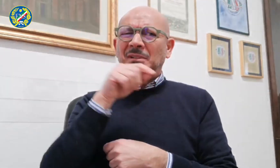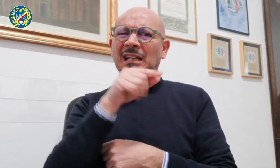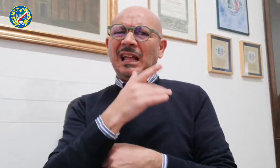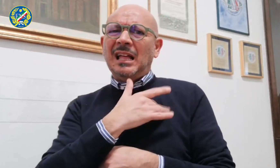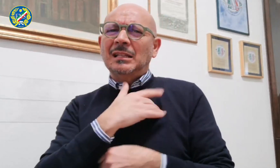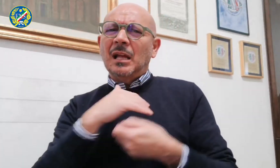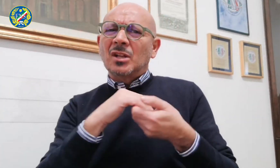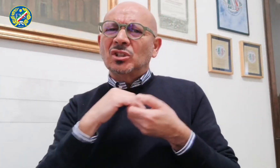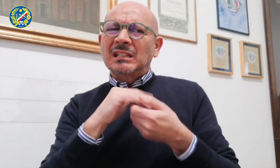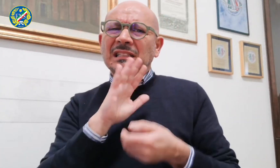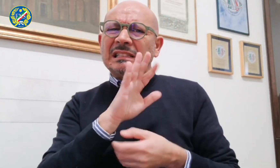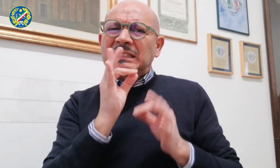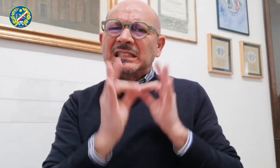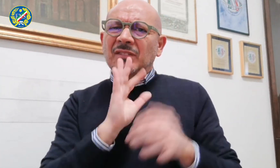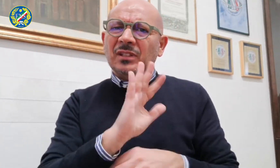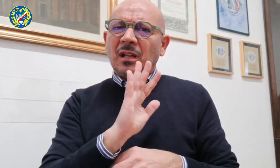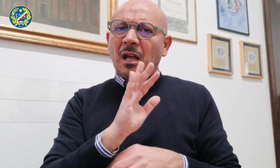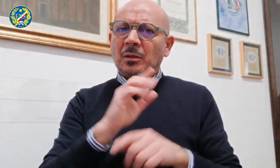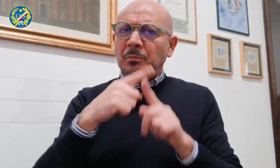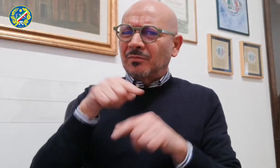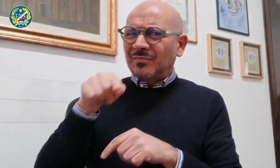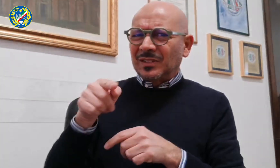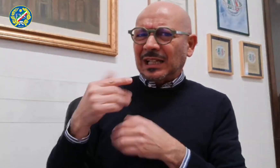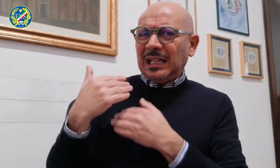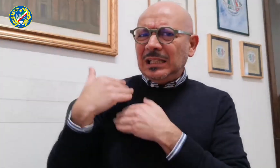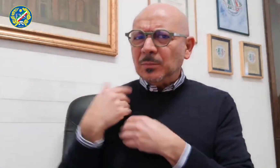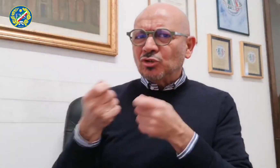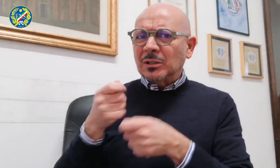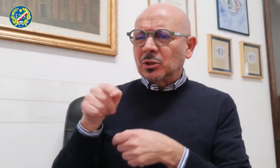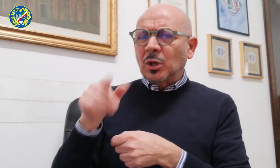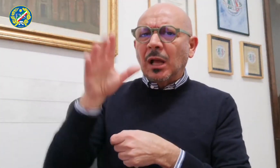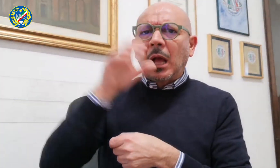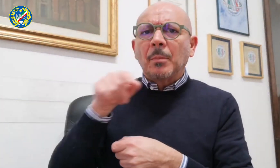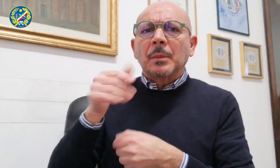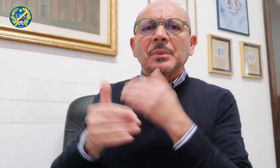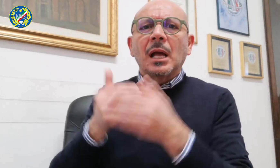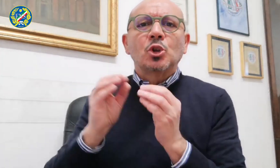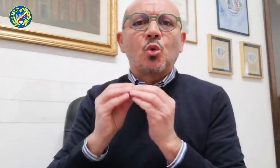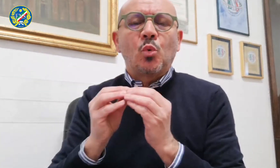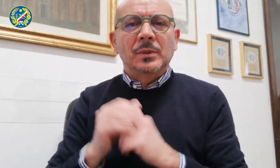il significato dell'etica associativa e la prassi della responsabilità di gestione.